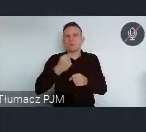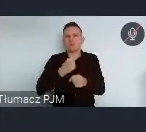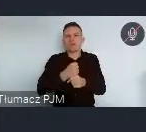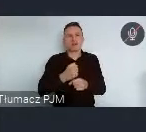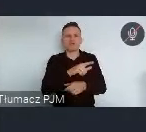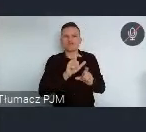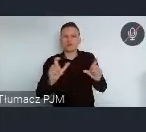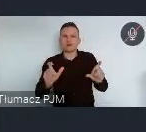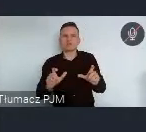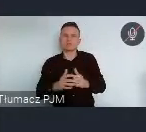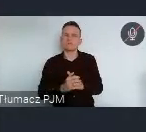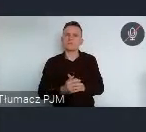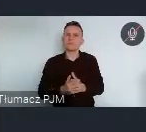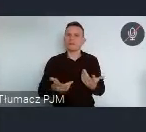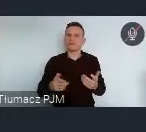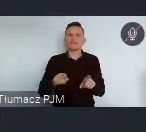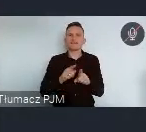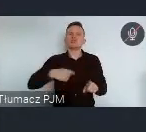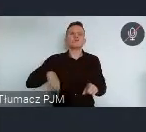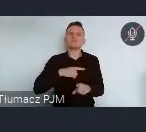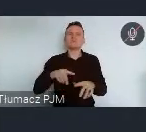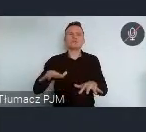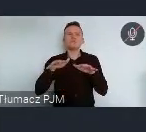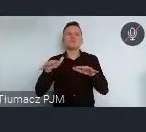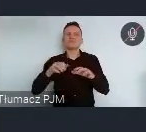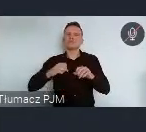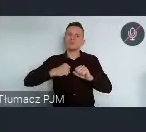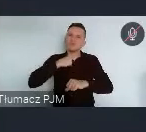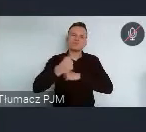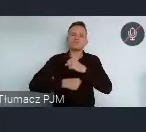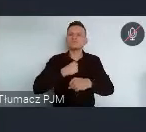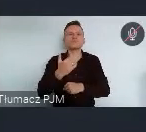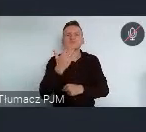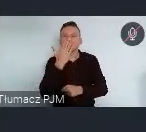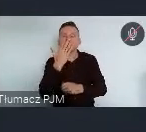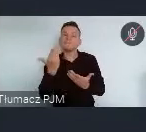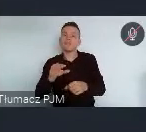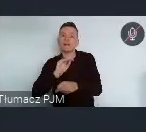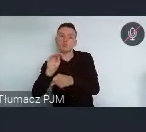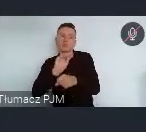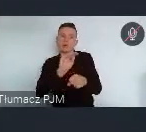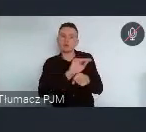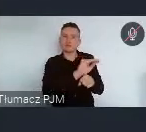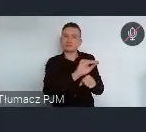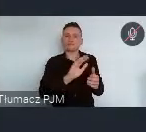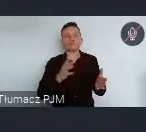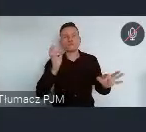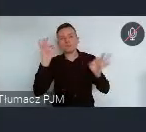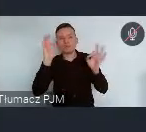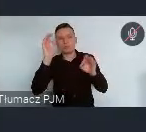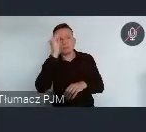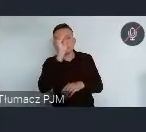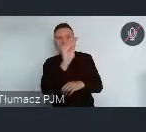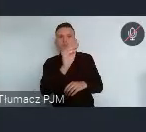Wiele działań prowadzimy również edukacyjnych, takich informujących nasze społeczeństwo